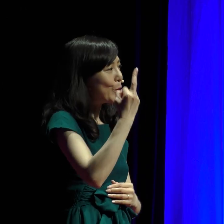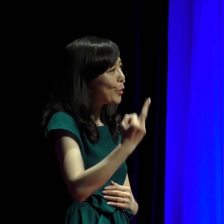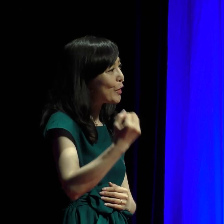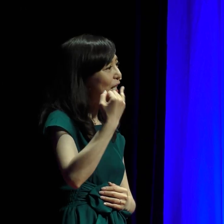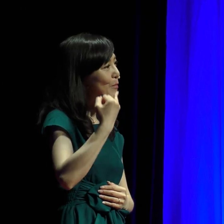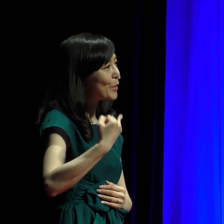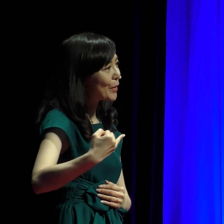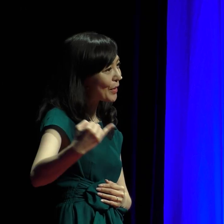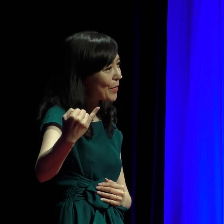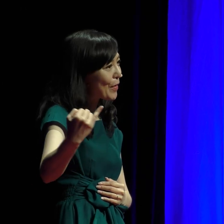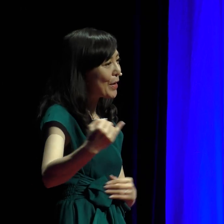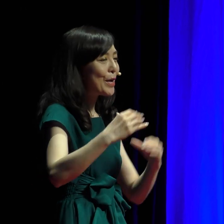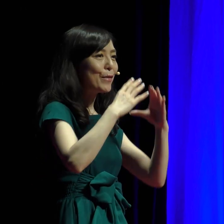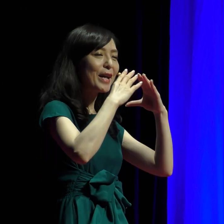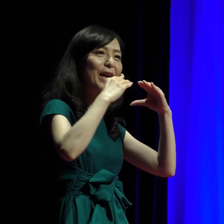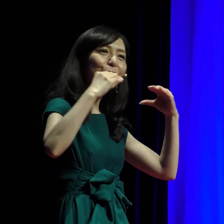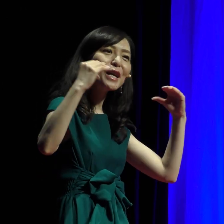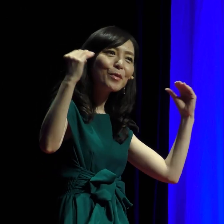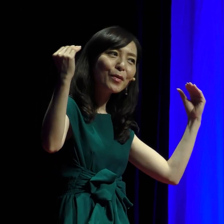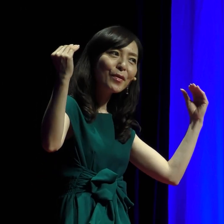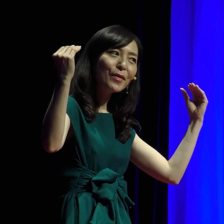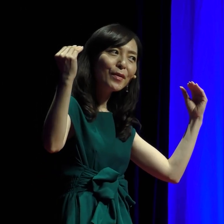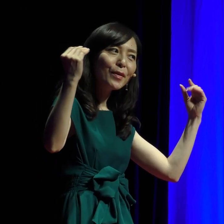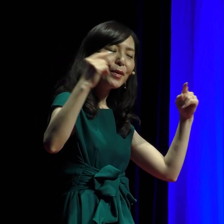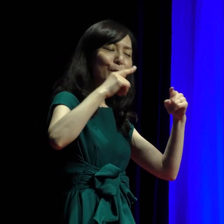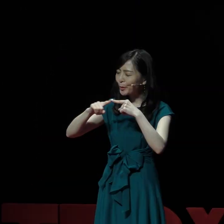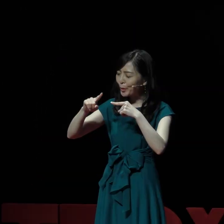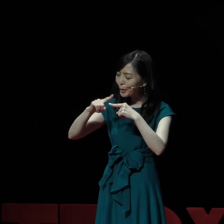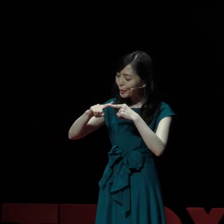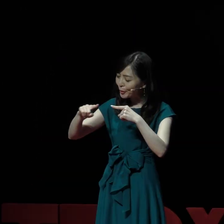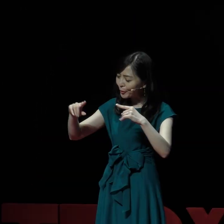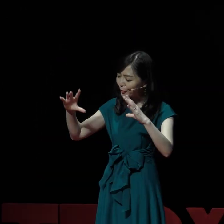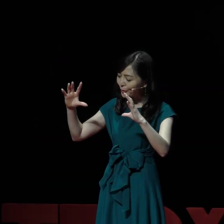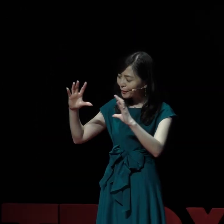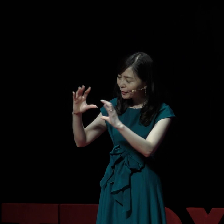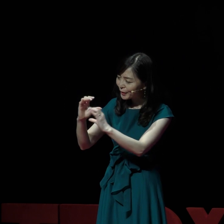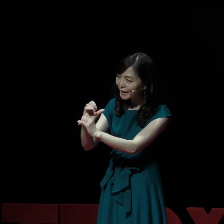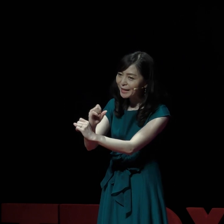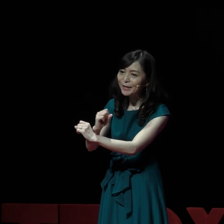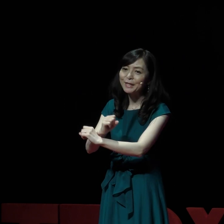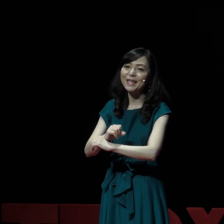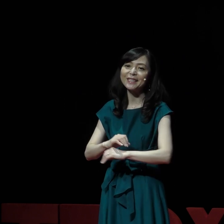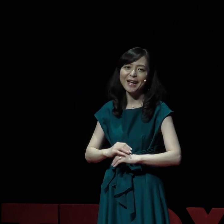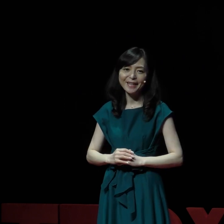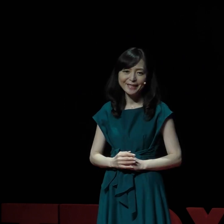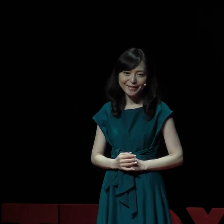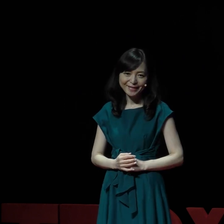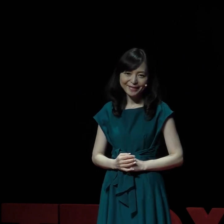las risas de mi hermano menor y hermana menor poco a poco fueran desapareciendo.